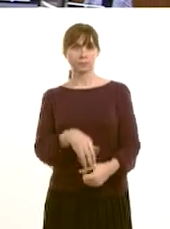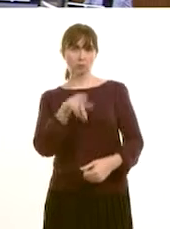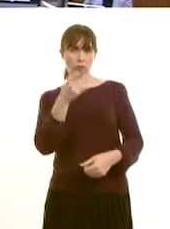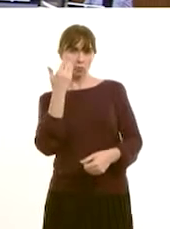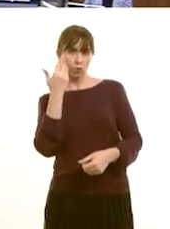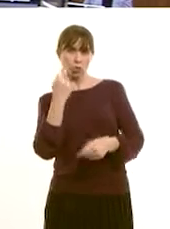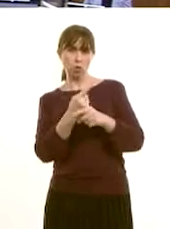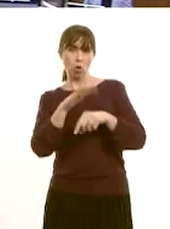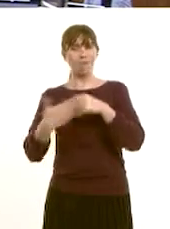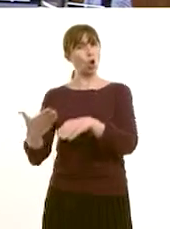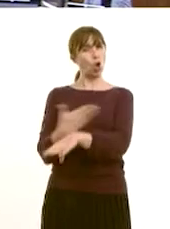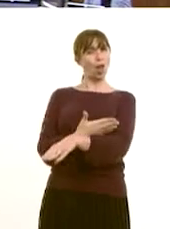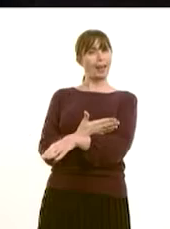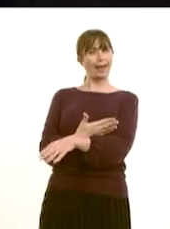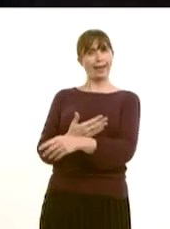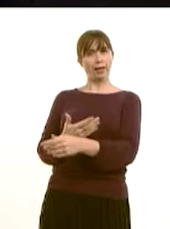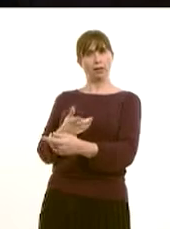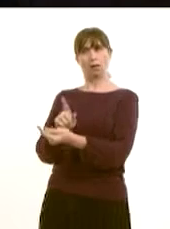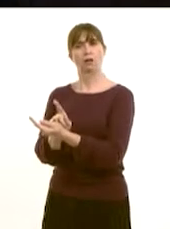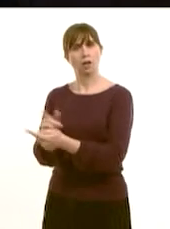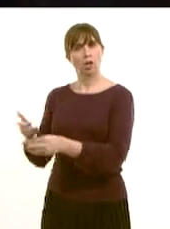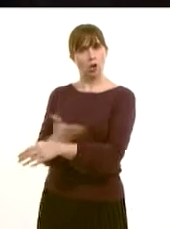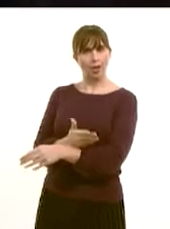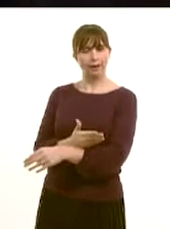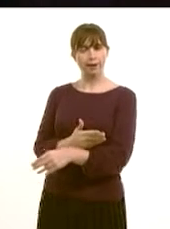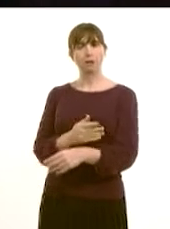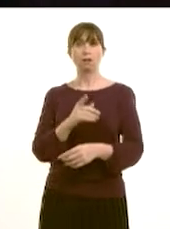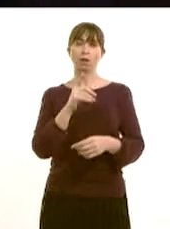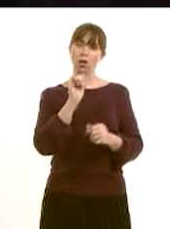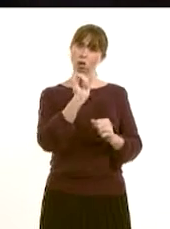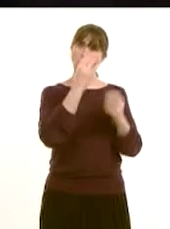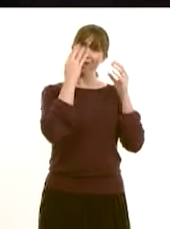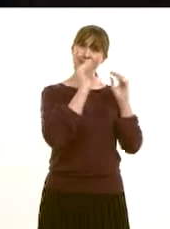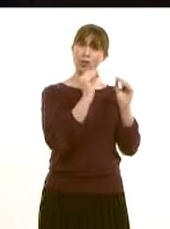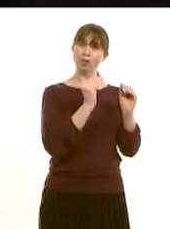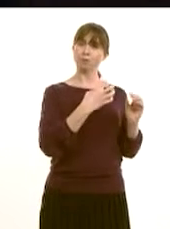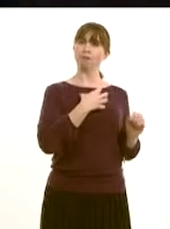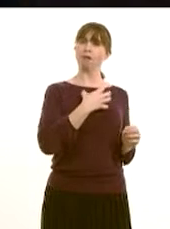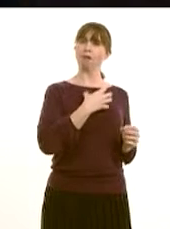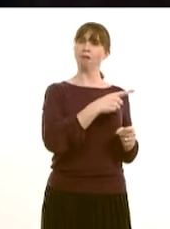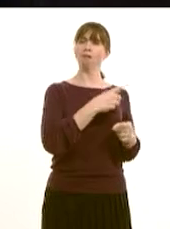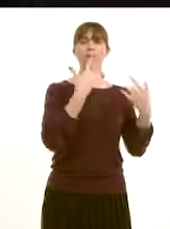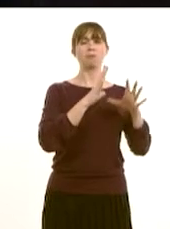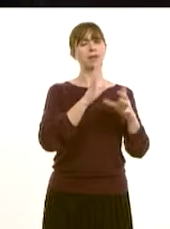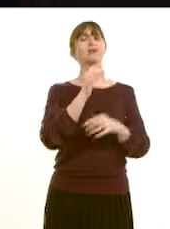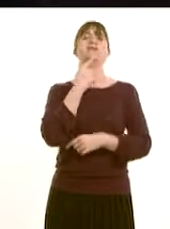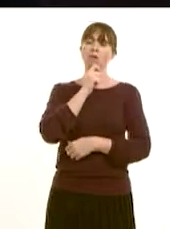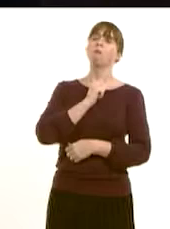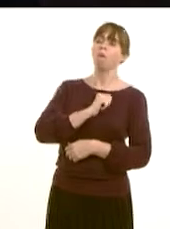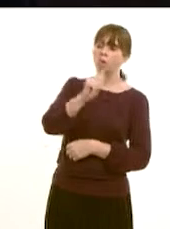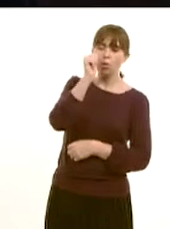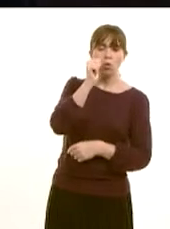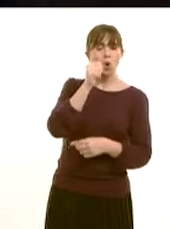Mae eich Gweinidog addysg wedi cydnabod pwysigrwydd seicolegwyr addysg wrth sicrhau bod y cwrs